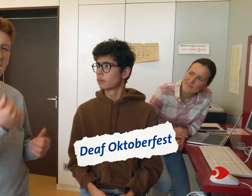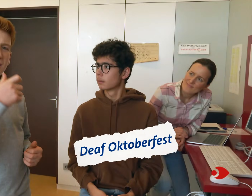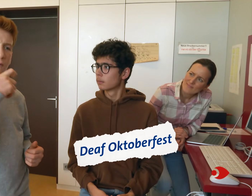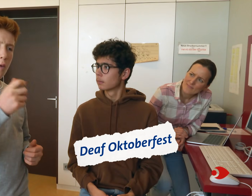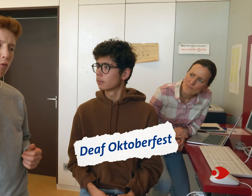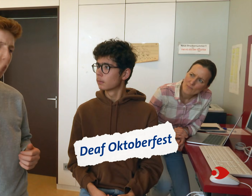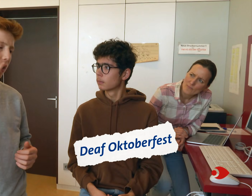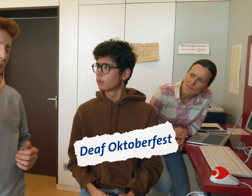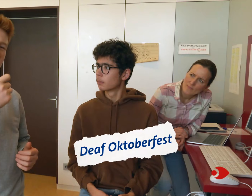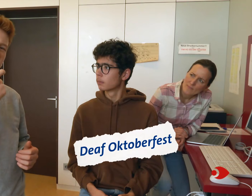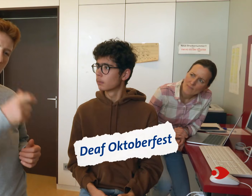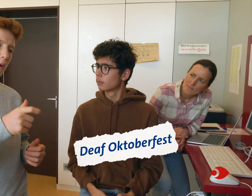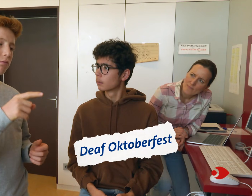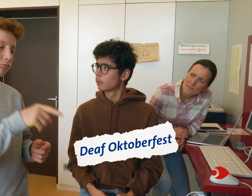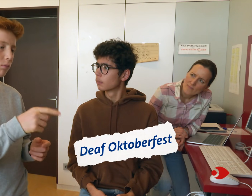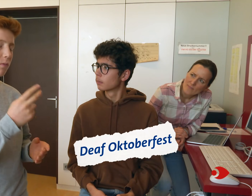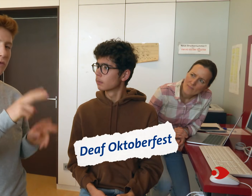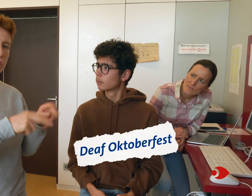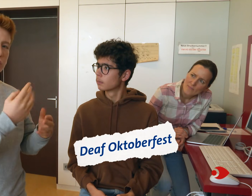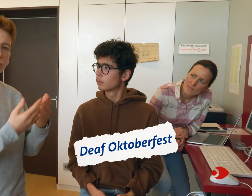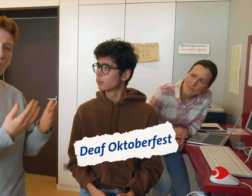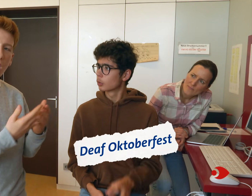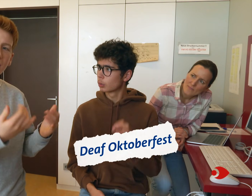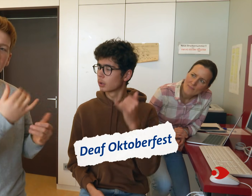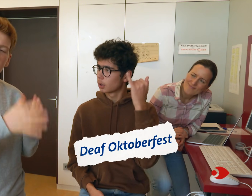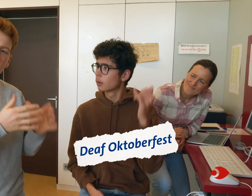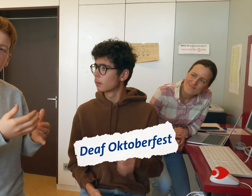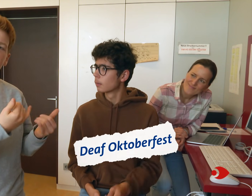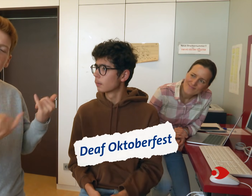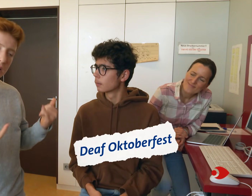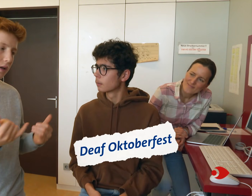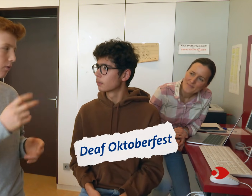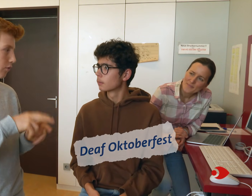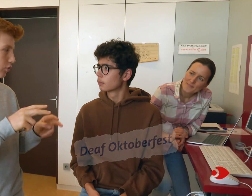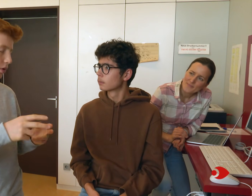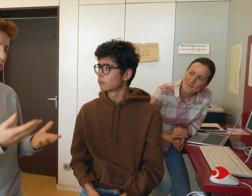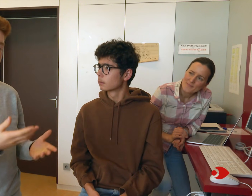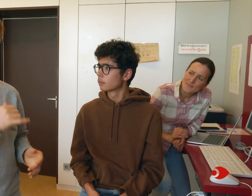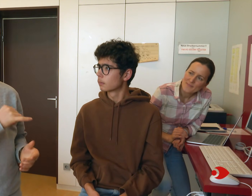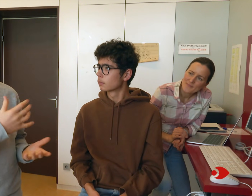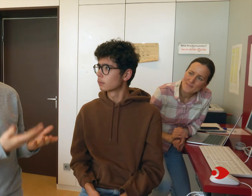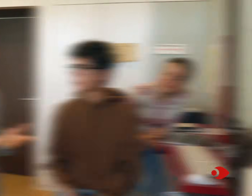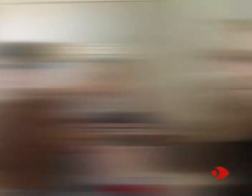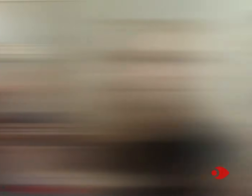Wenn wir einen Begriff finden, den wir dann in den verschiedenen Gebärdensprachen gezeigt bekommen, das wär doch interessant.